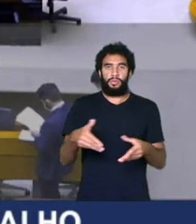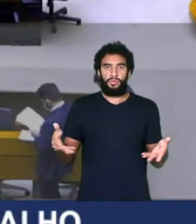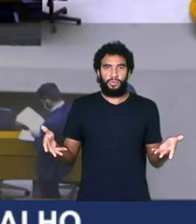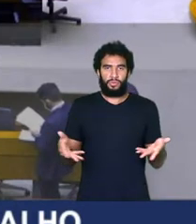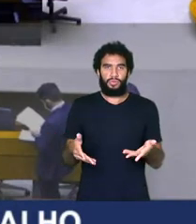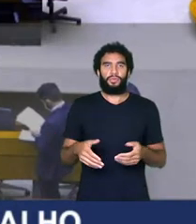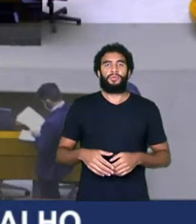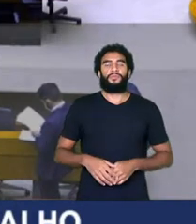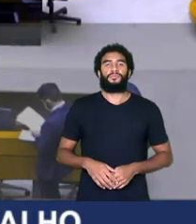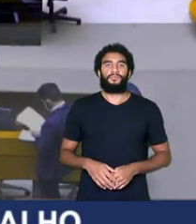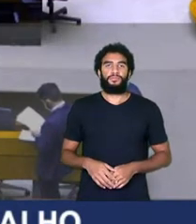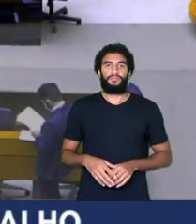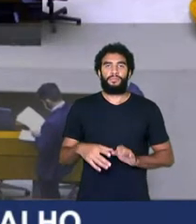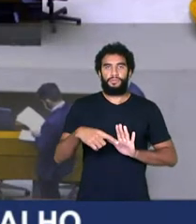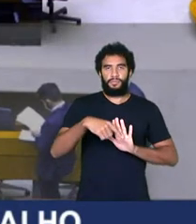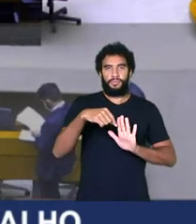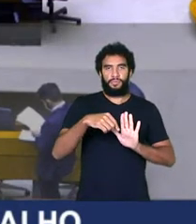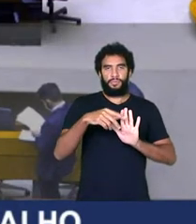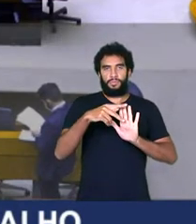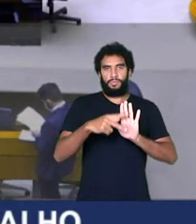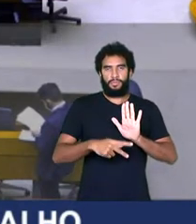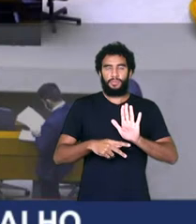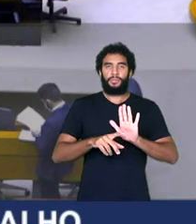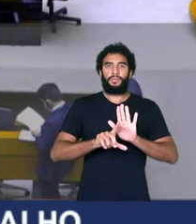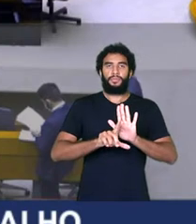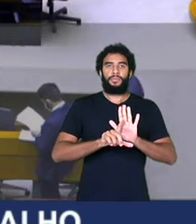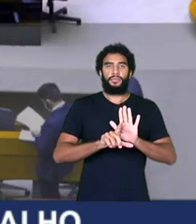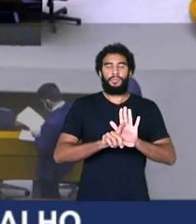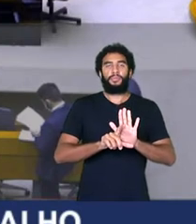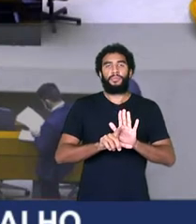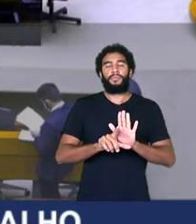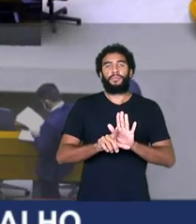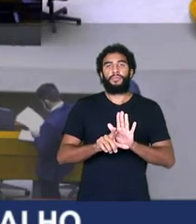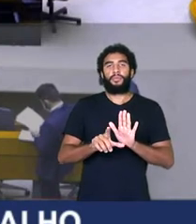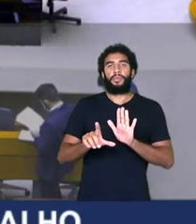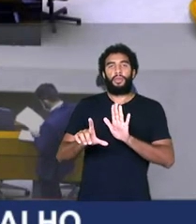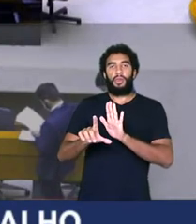TAMBÉM NA RÁDIO CÂMARA, ACOMPANHANDO ESTA VOTAÇÃO DE